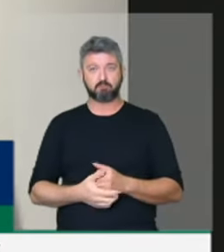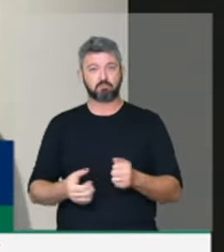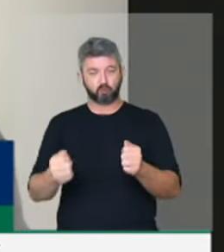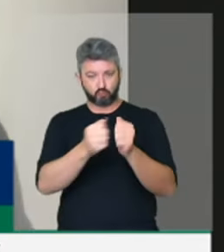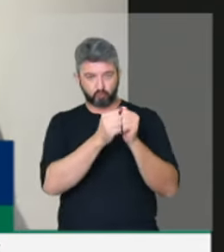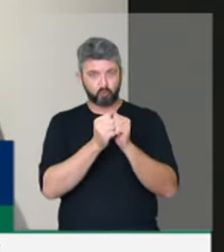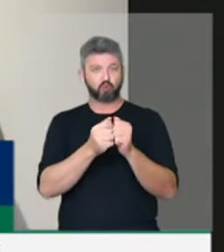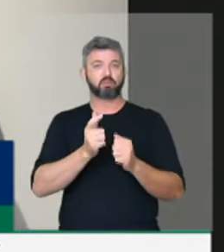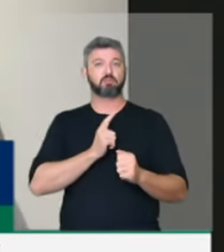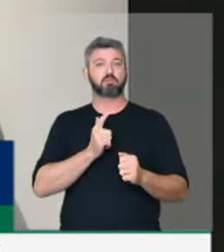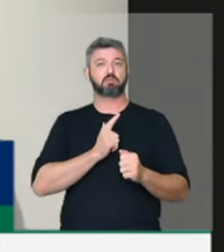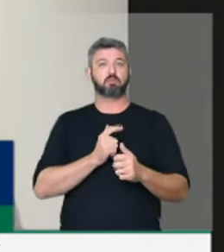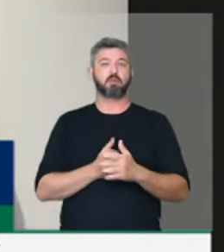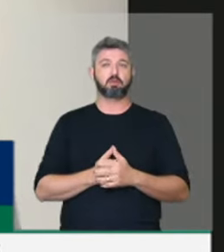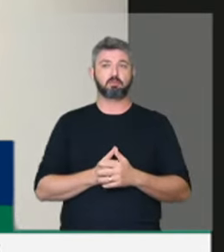JUNTOS NO PRÓLEITOS E JUNTOS NÓS PODEMOS MUITO MAIS,